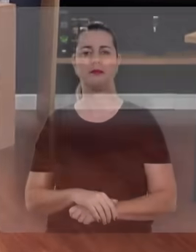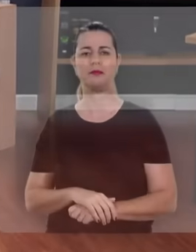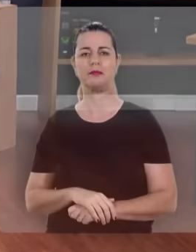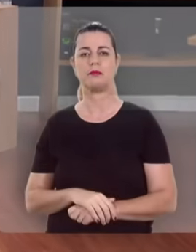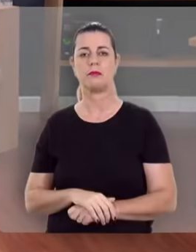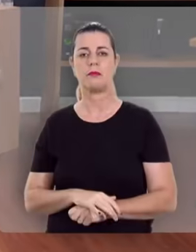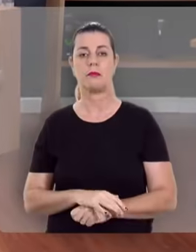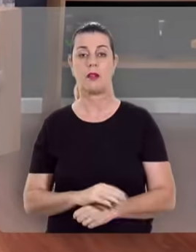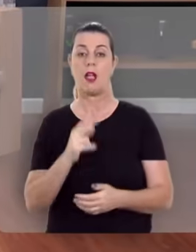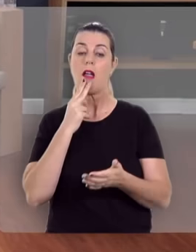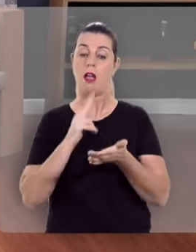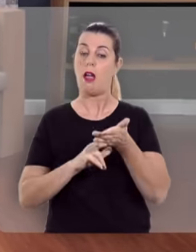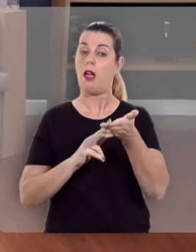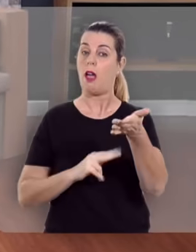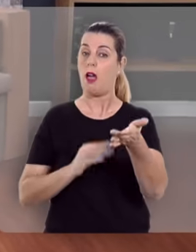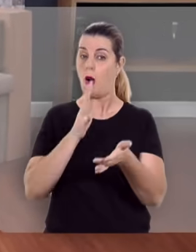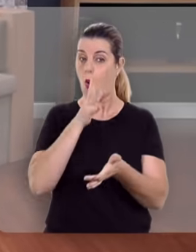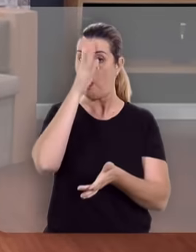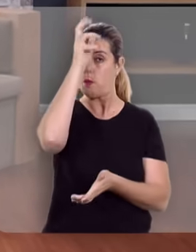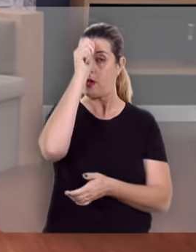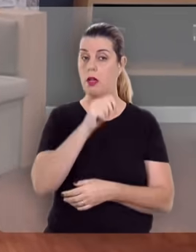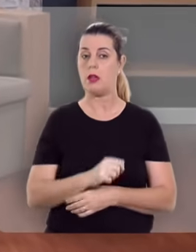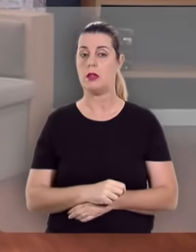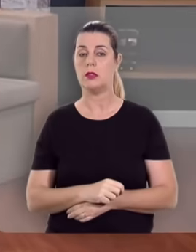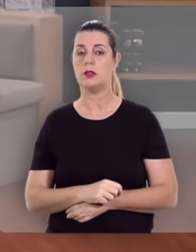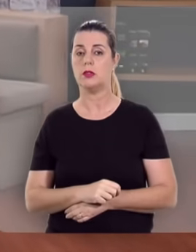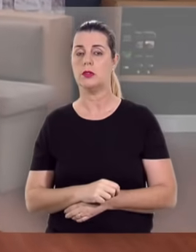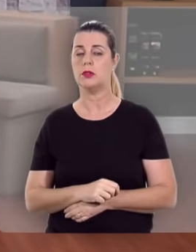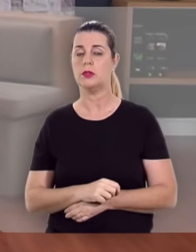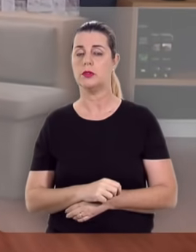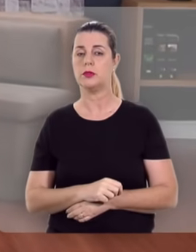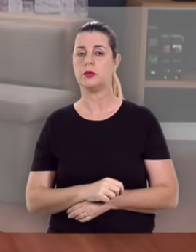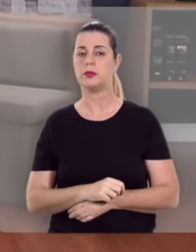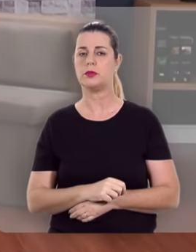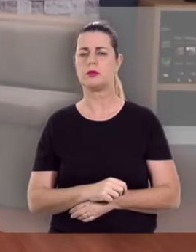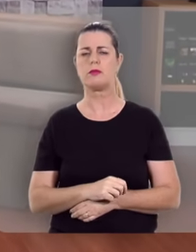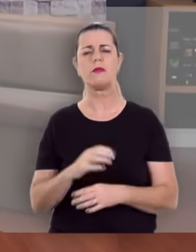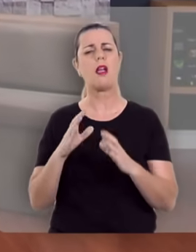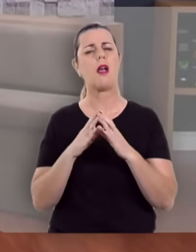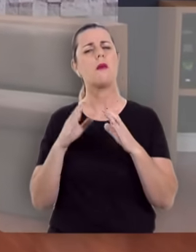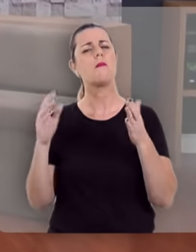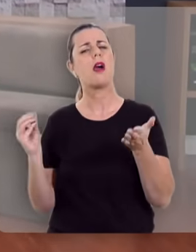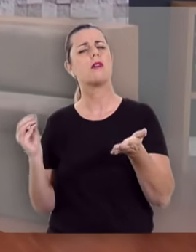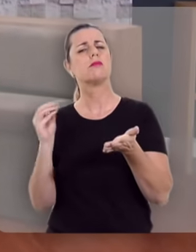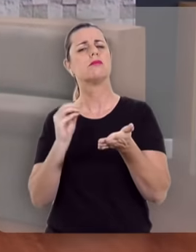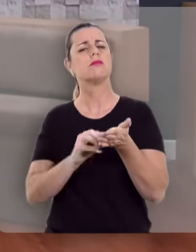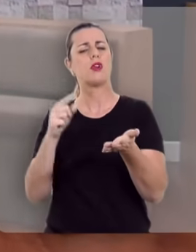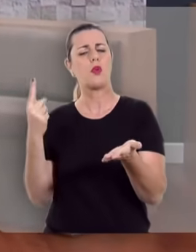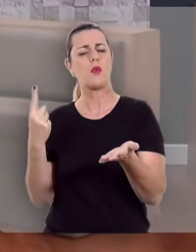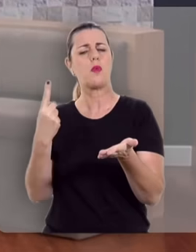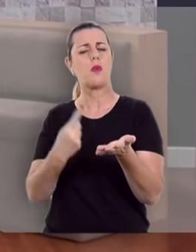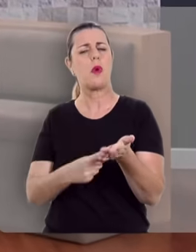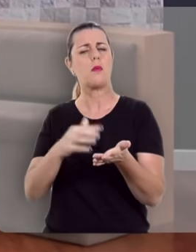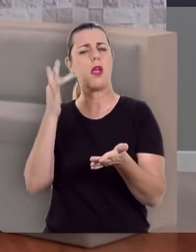é a carta de Paulo aos romanos é o maior tratado teológico do